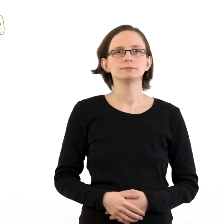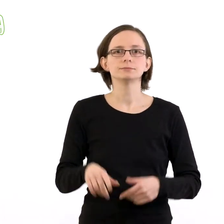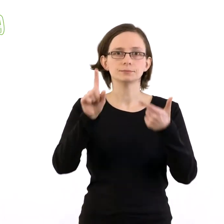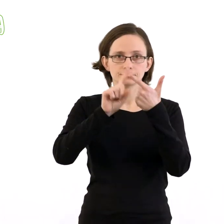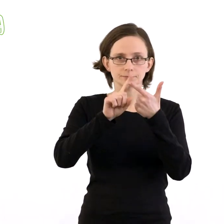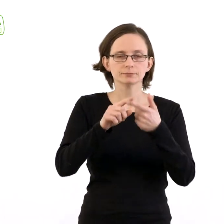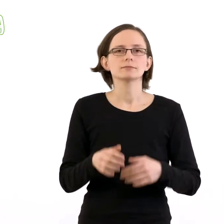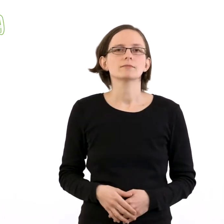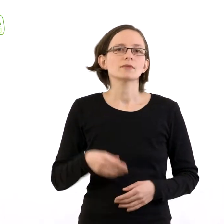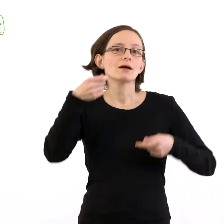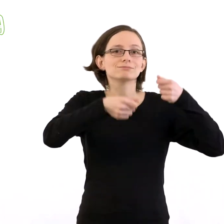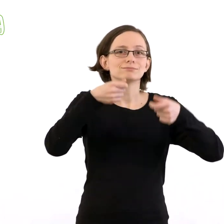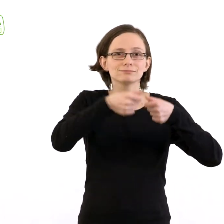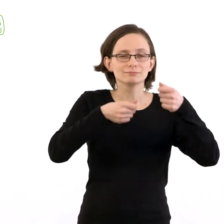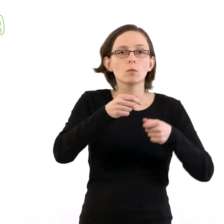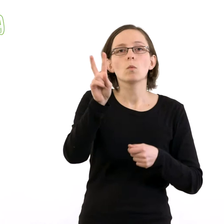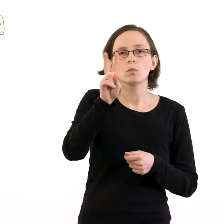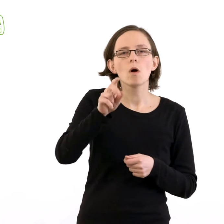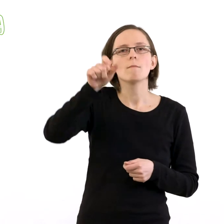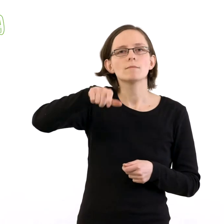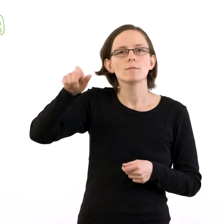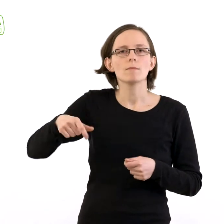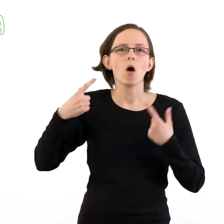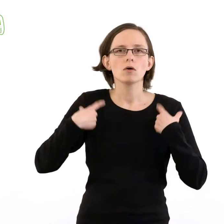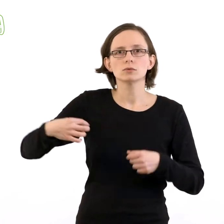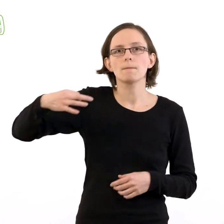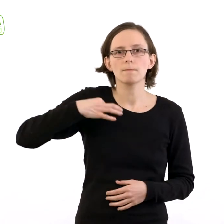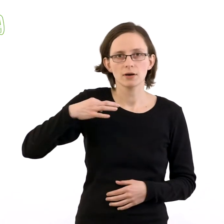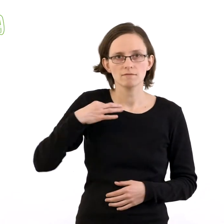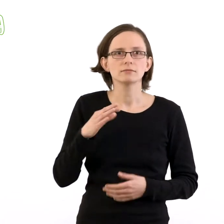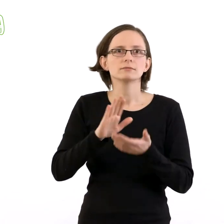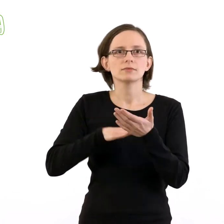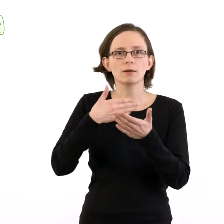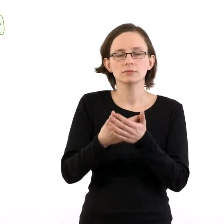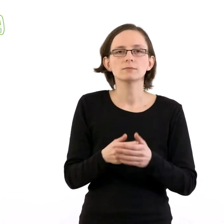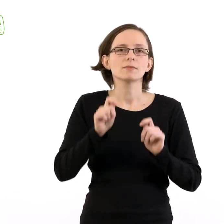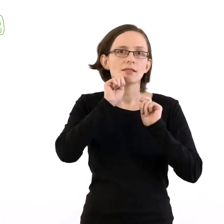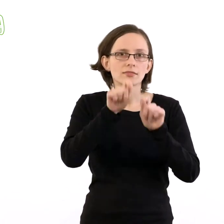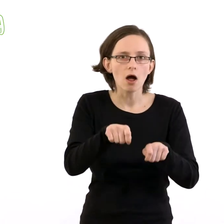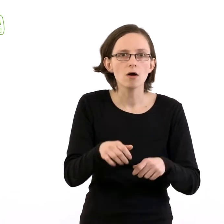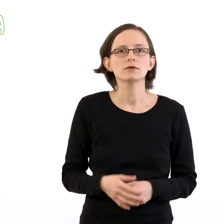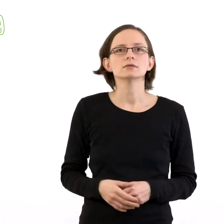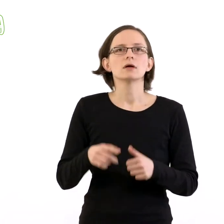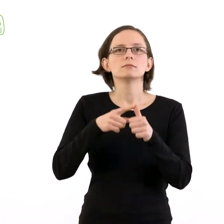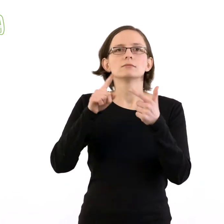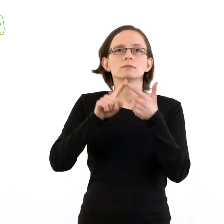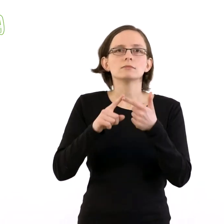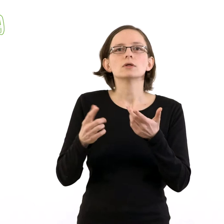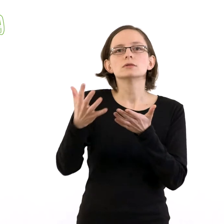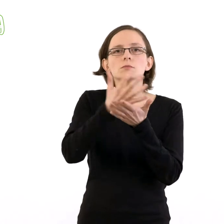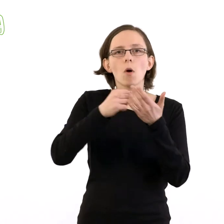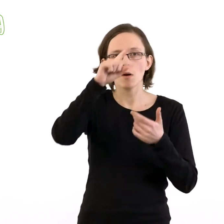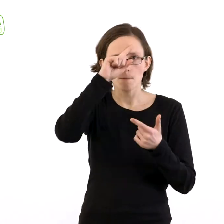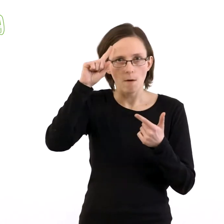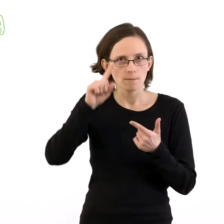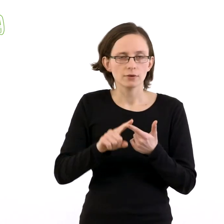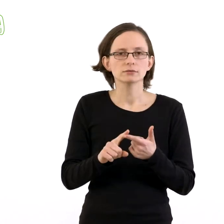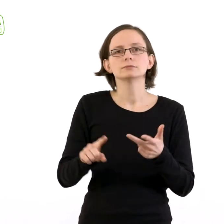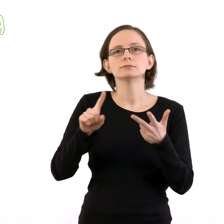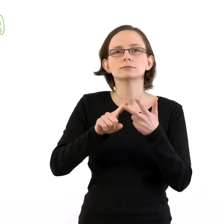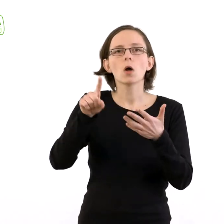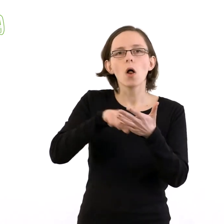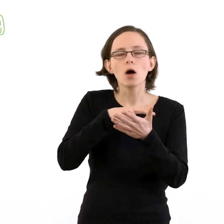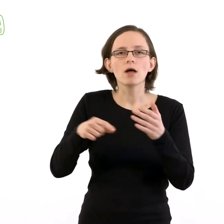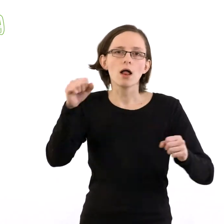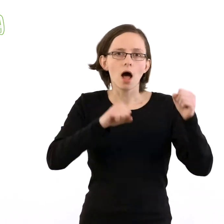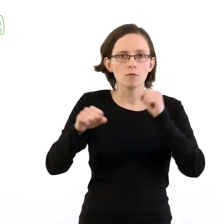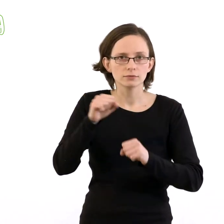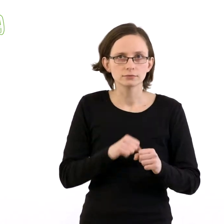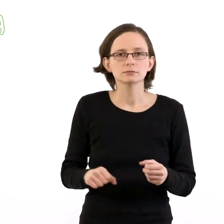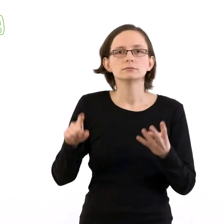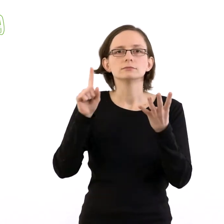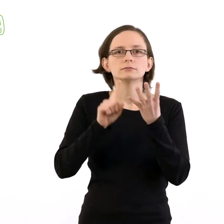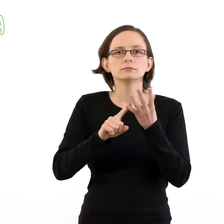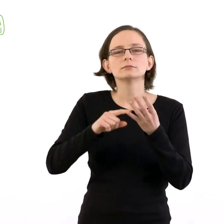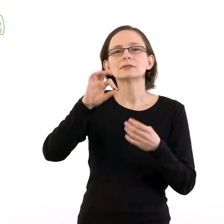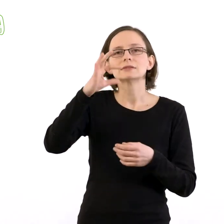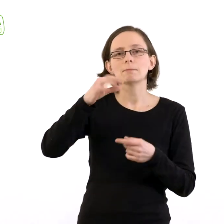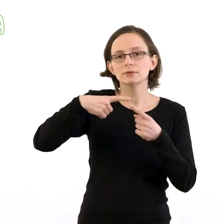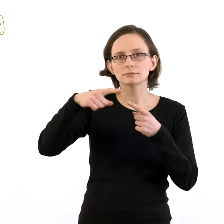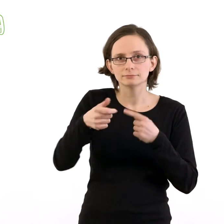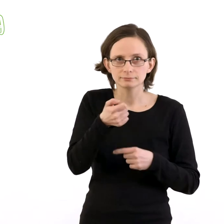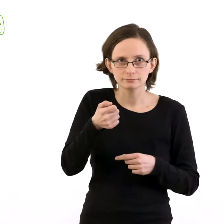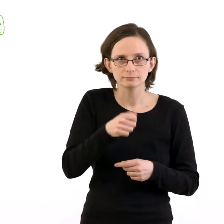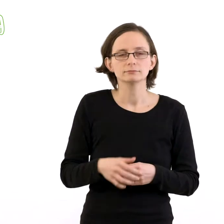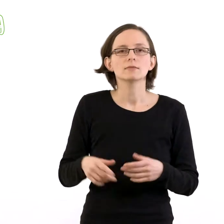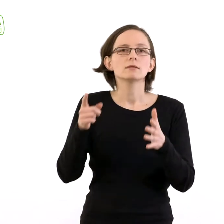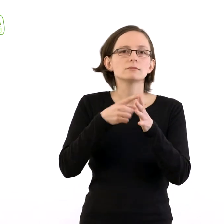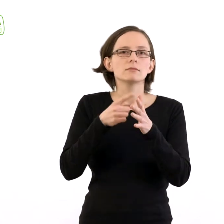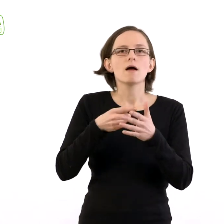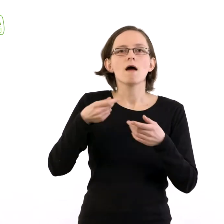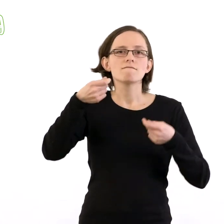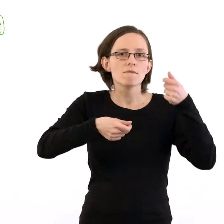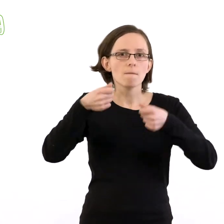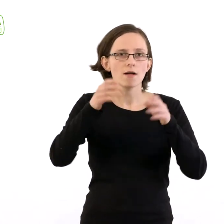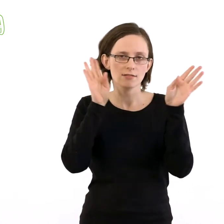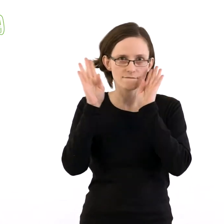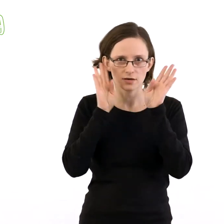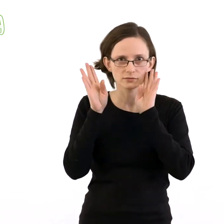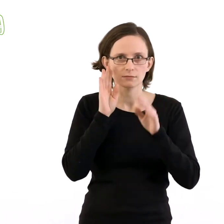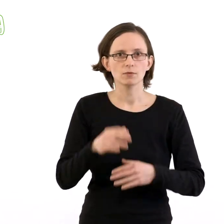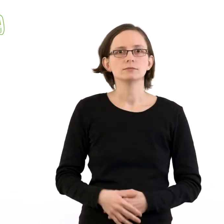Wpłaty od osób indywidualnych pozyskane poprzez darowizny, zbiórki publiczne, loterie, aukcje, SMS-y, wpłaty na Facebooku;